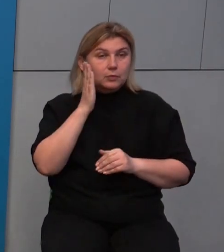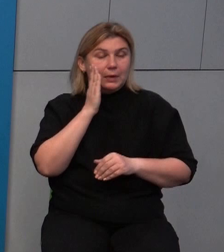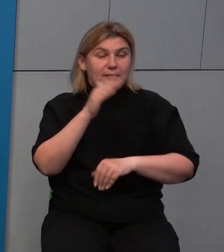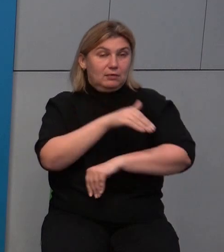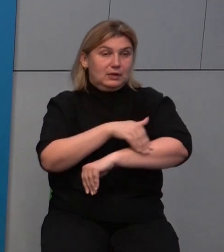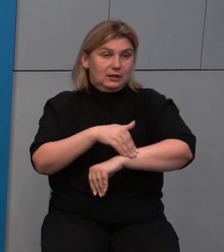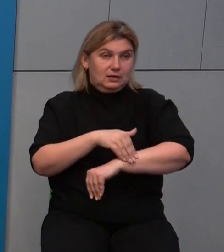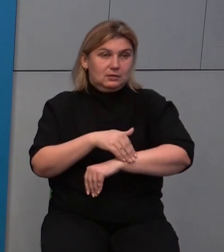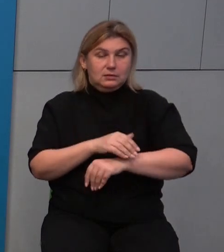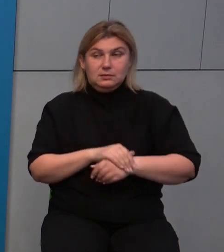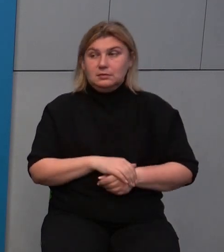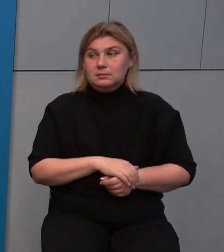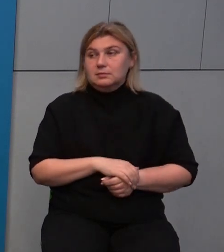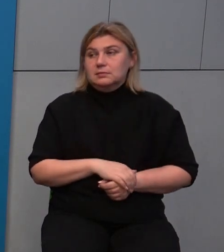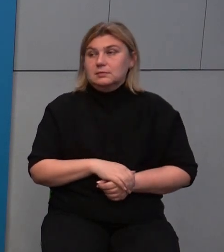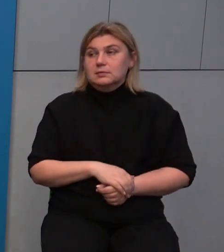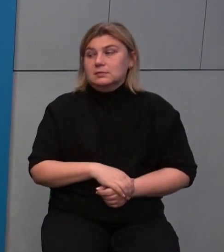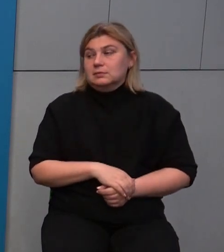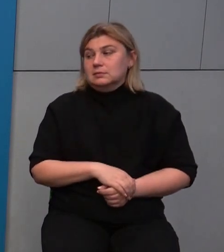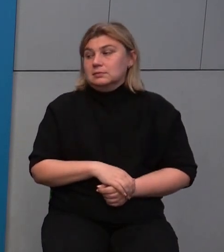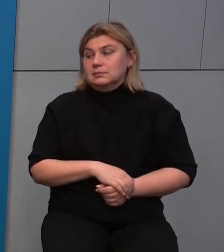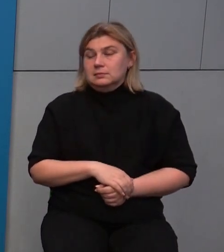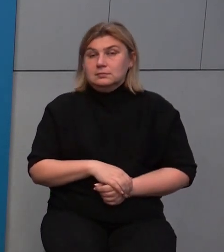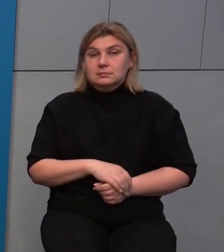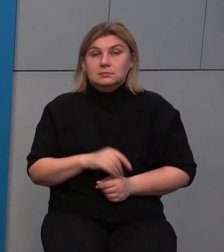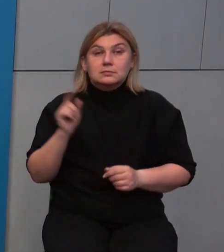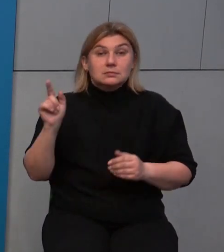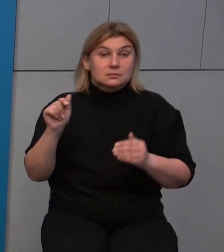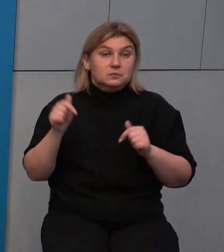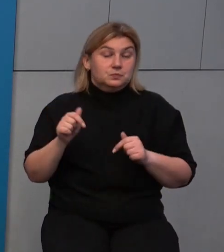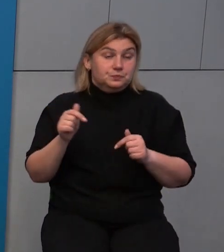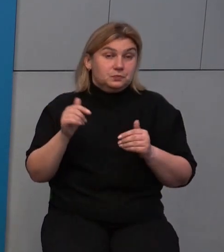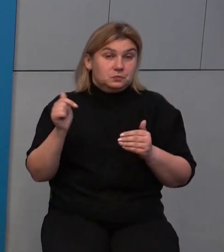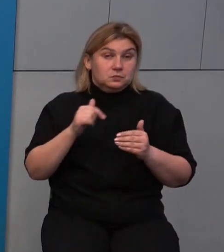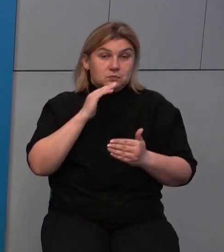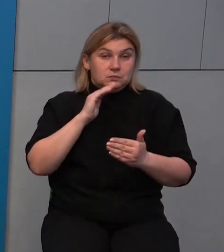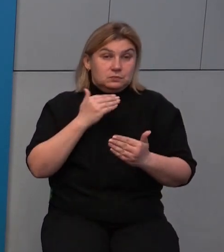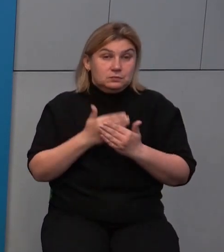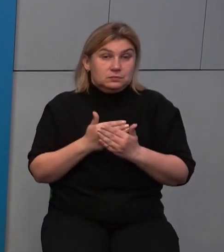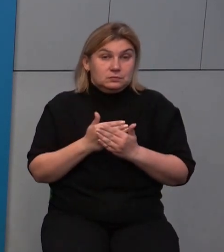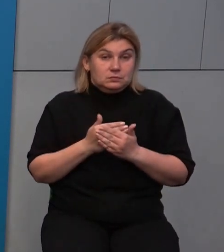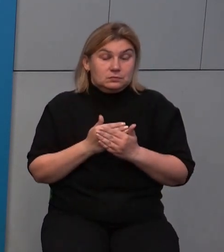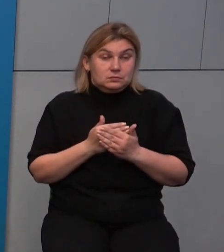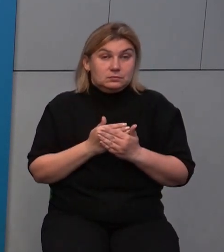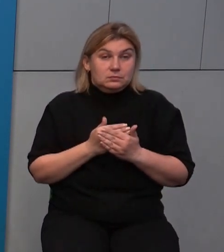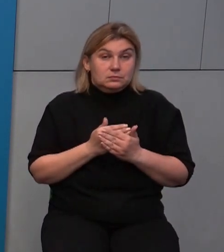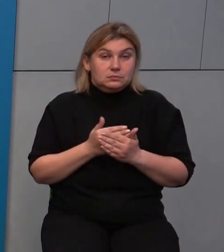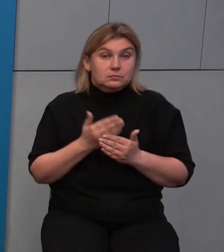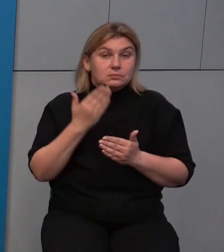Tutaj w ogóle przyznać trzeba, że bardzo był do Polski przywiązany,